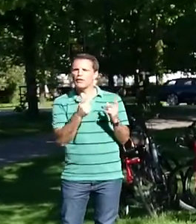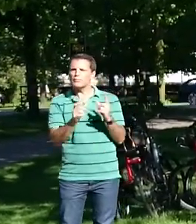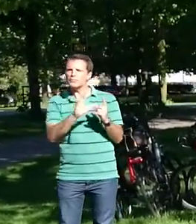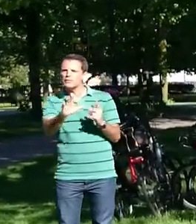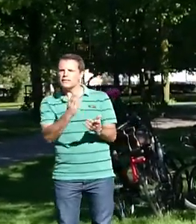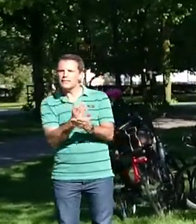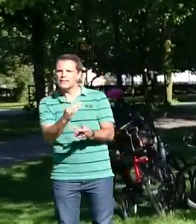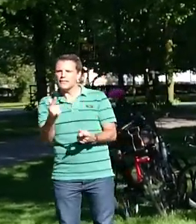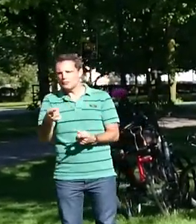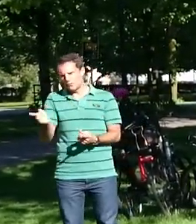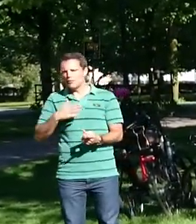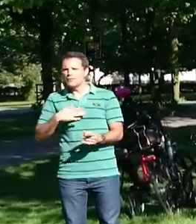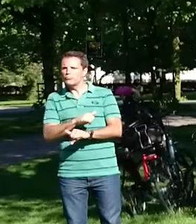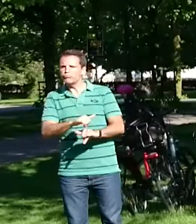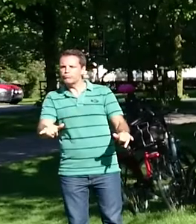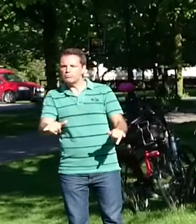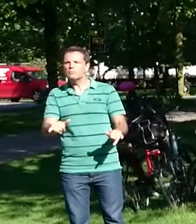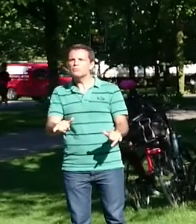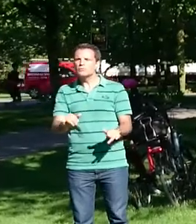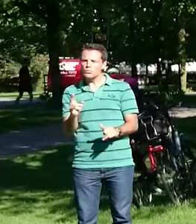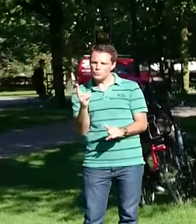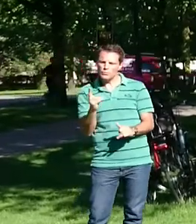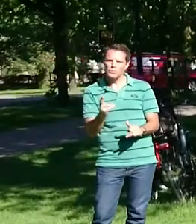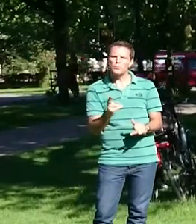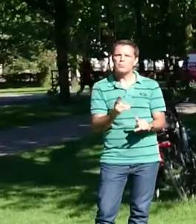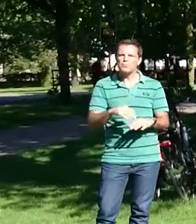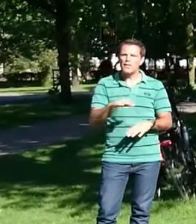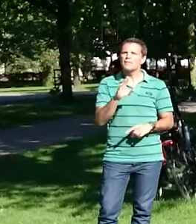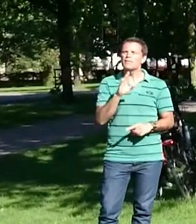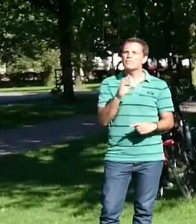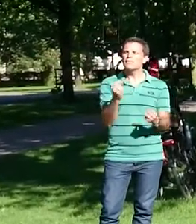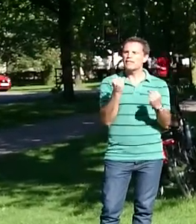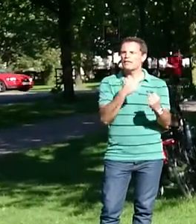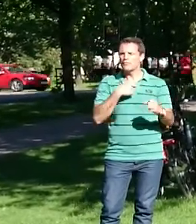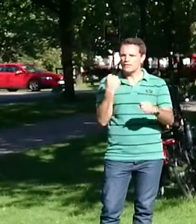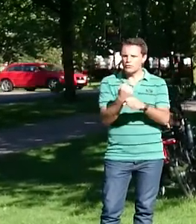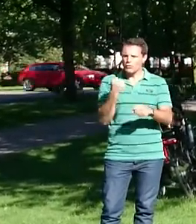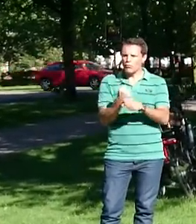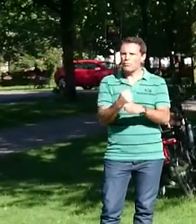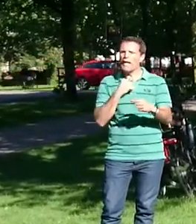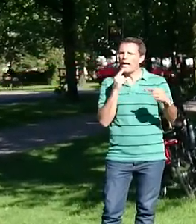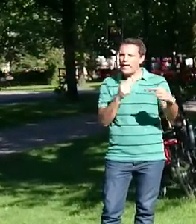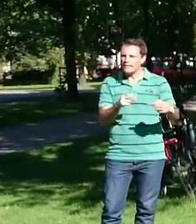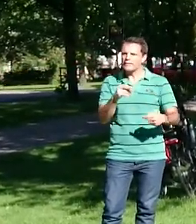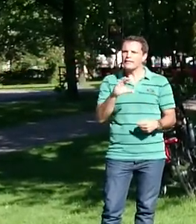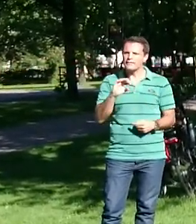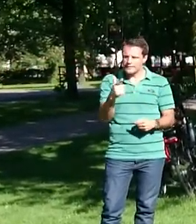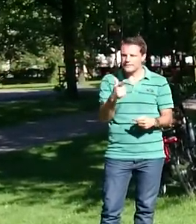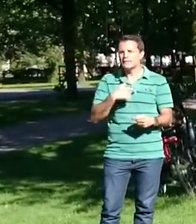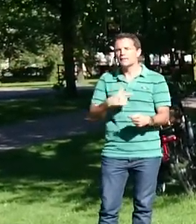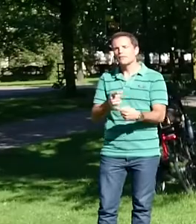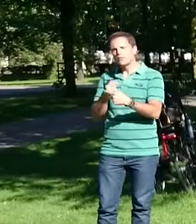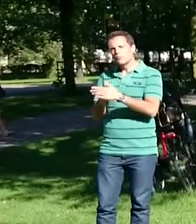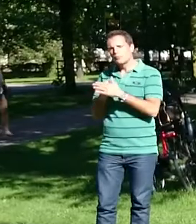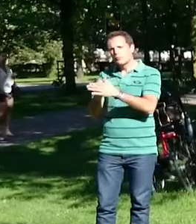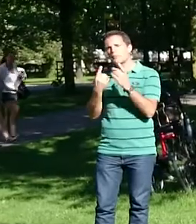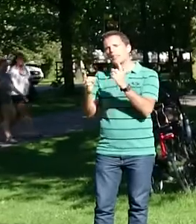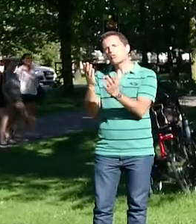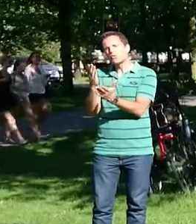Så det är nu allt viktigare att vi fortsätter jobba på vår antirasistiska och människorättsbaserade politik.